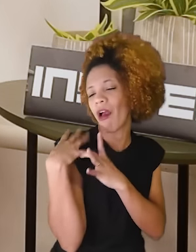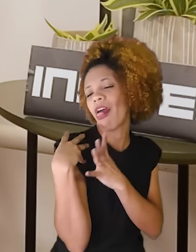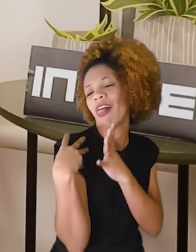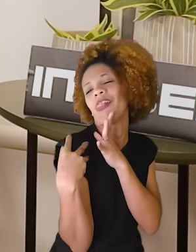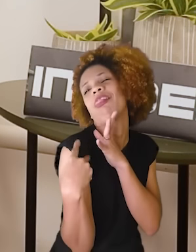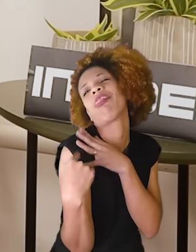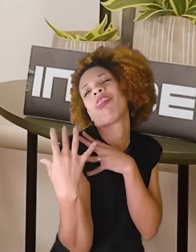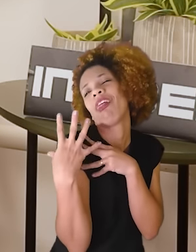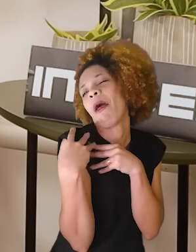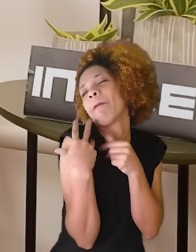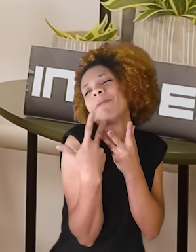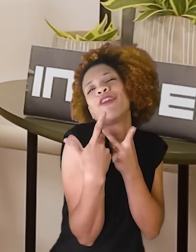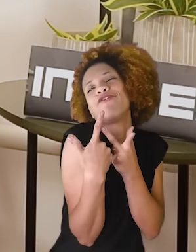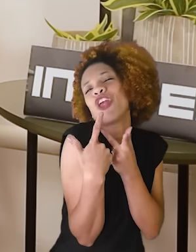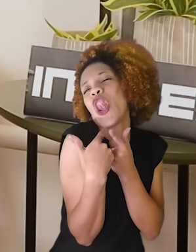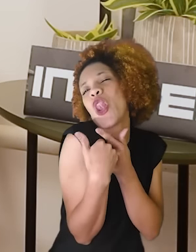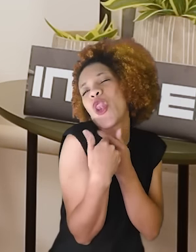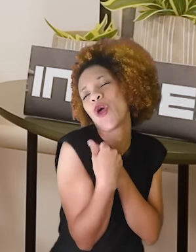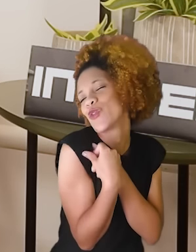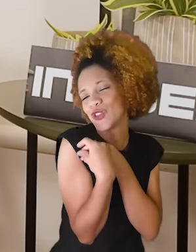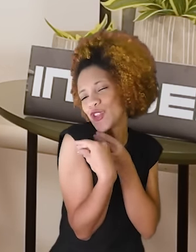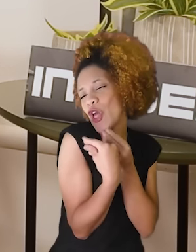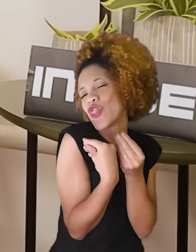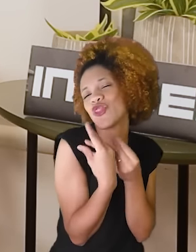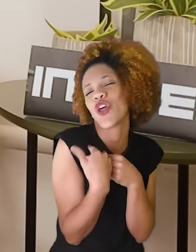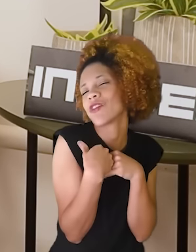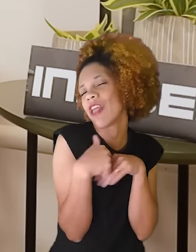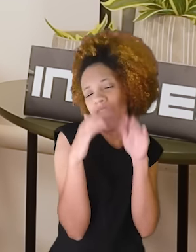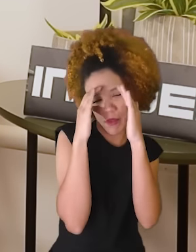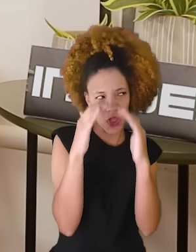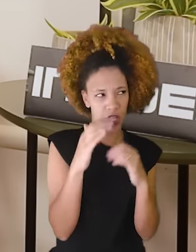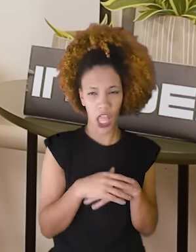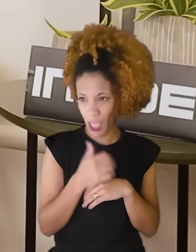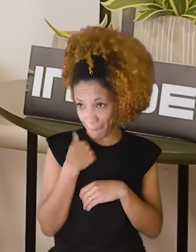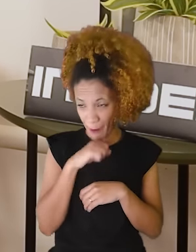nele e falando que ele era maravilhoso como como ele era um homem íntegro e minha mãe fica putaço